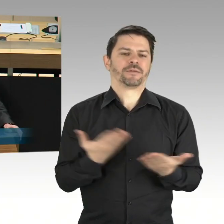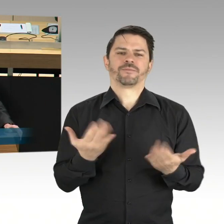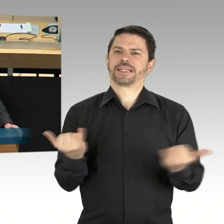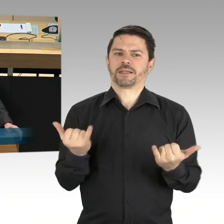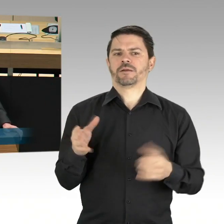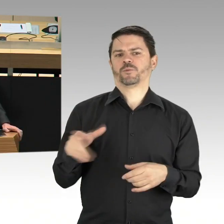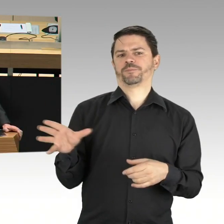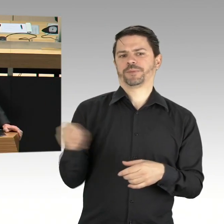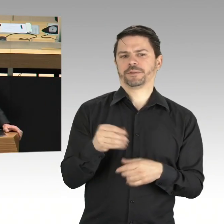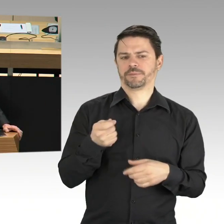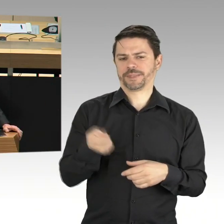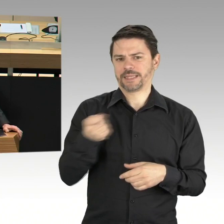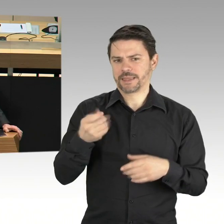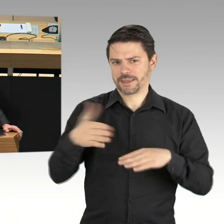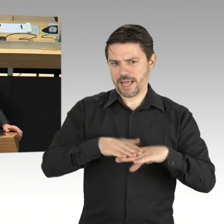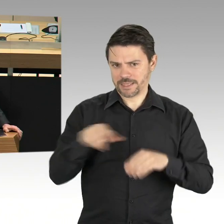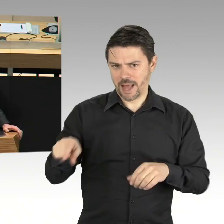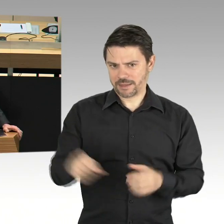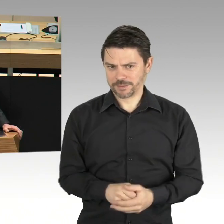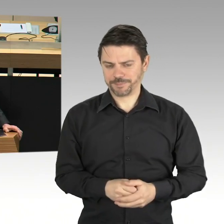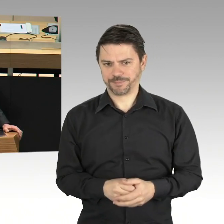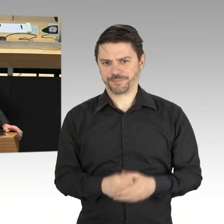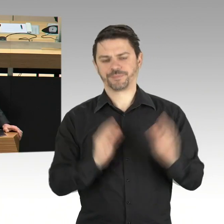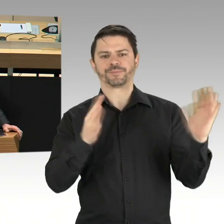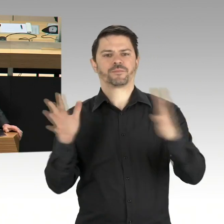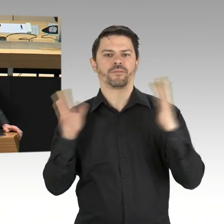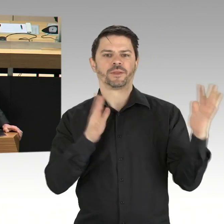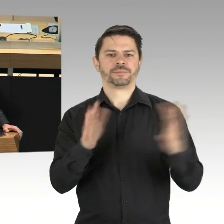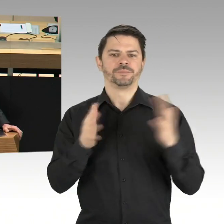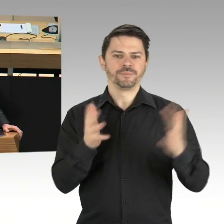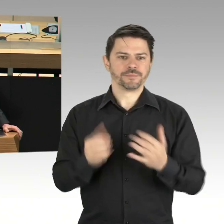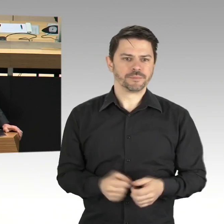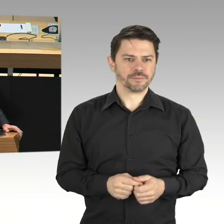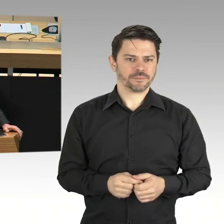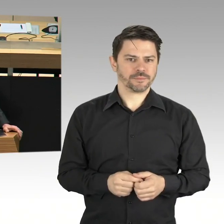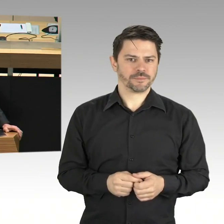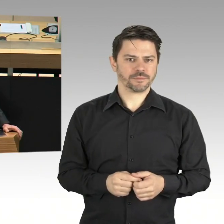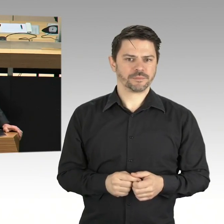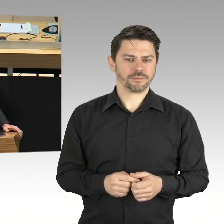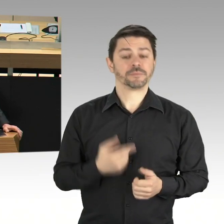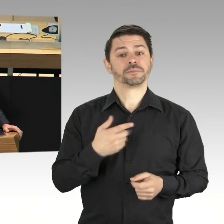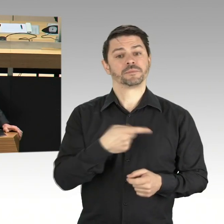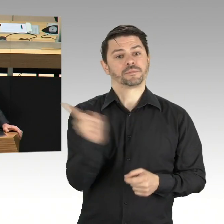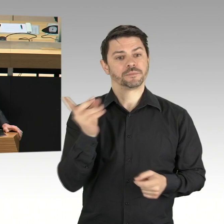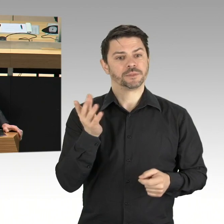"Eigentum verpflichtet, sein Gebrauch soll zugleich dem Wohl der Allgemeinheit dienen."